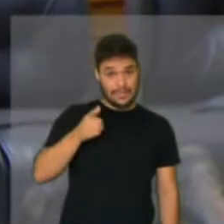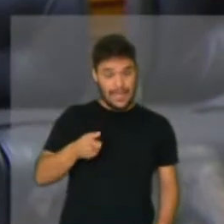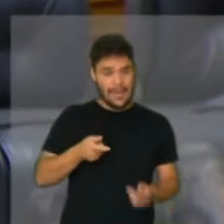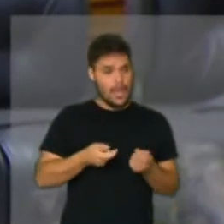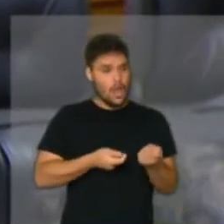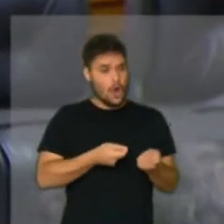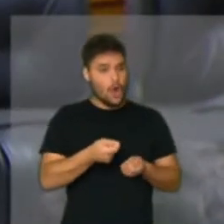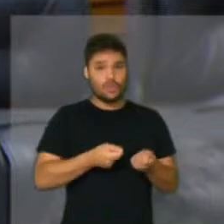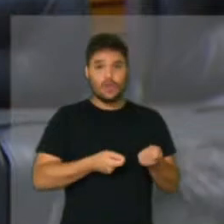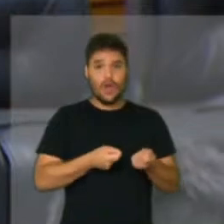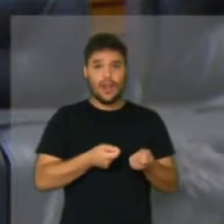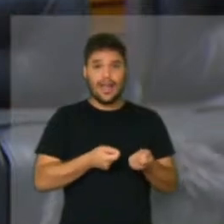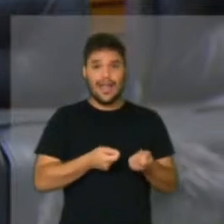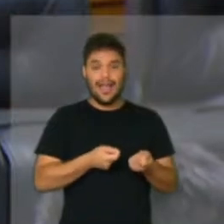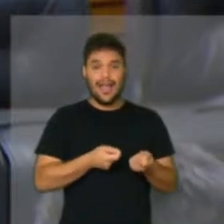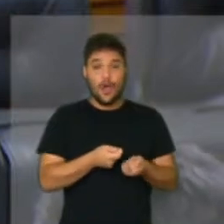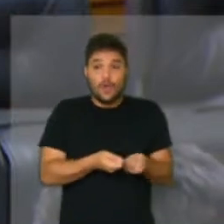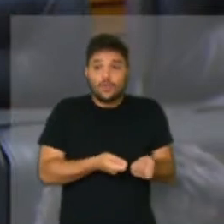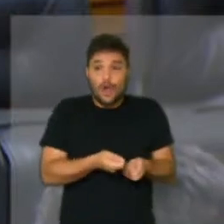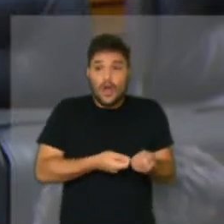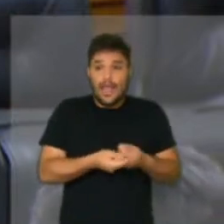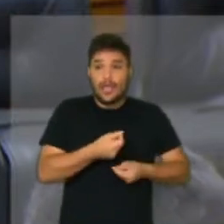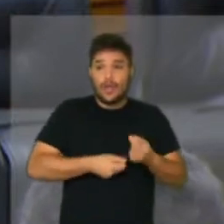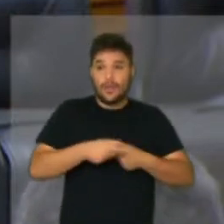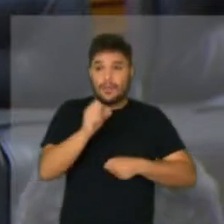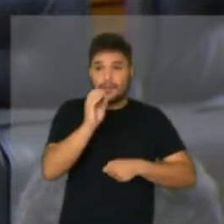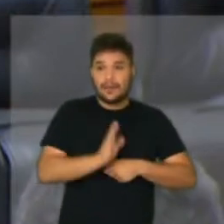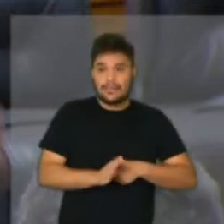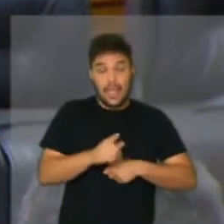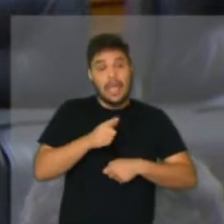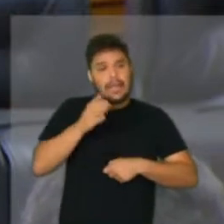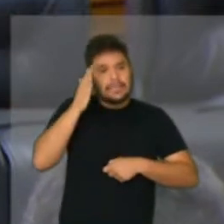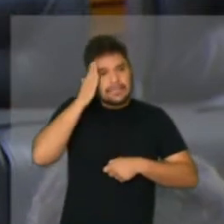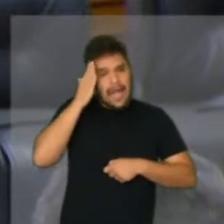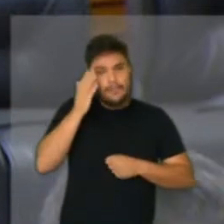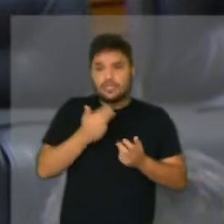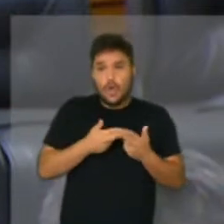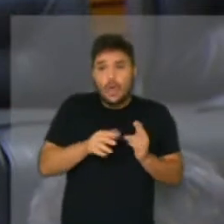INFORMAÇÕES PRIVILEGIADAS, OBVIAMENTE ELE... ESTÁ SE BENEFICIANDO DA POLÍTICA QUE